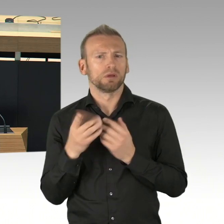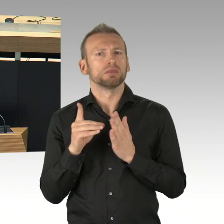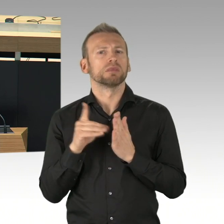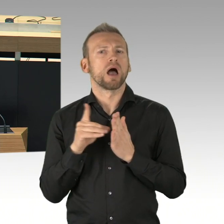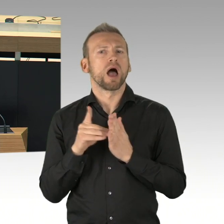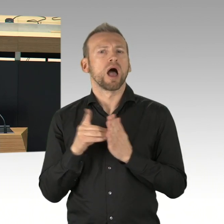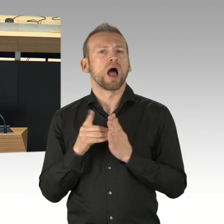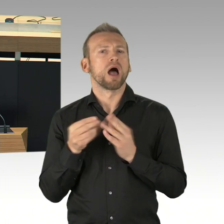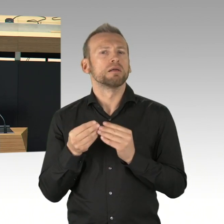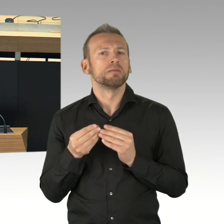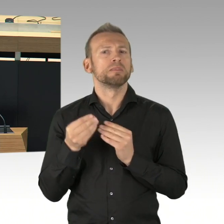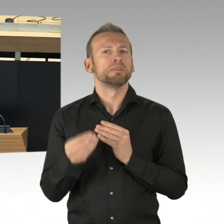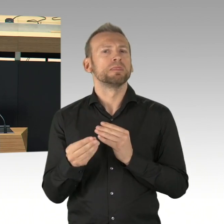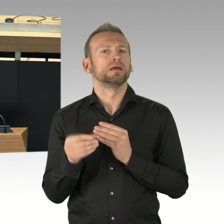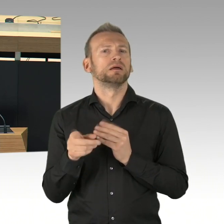dann weiß ich, in welchem Rechtsstaat ich mich befinde.